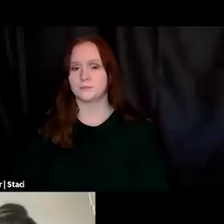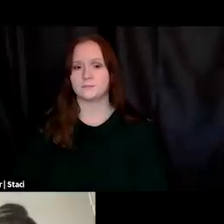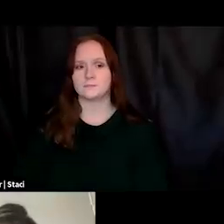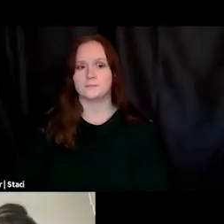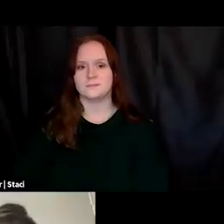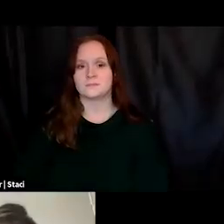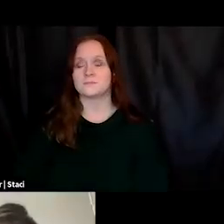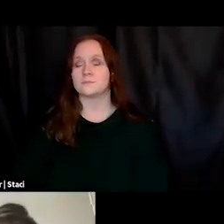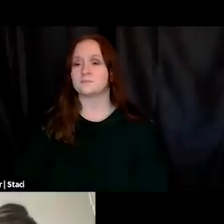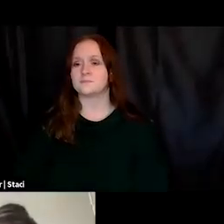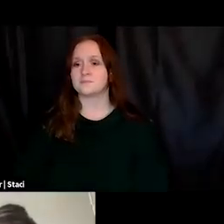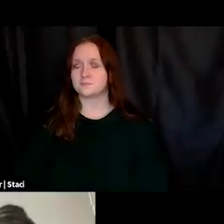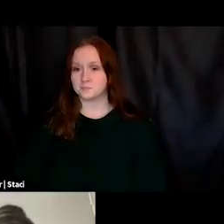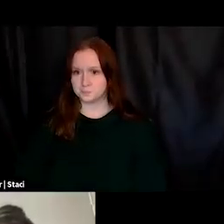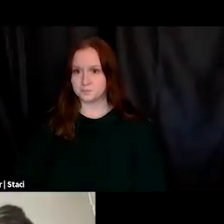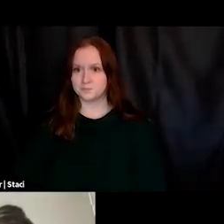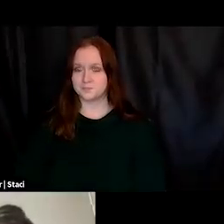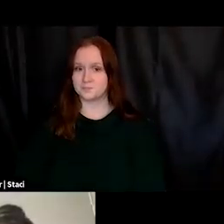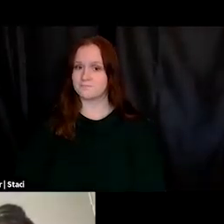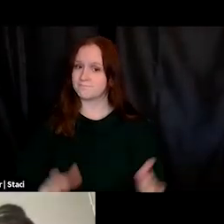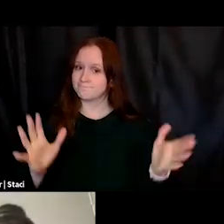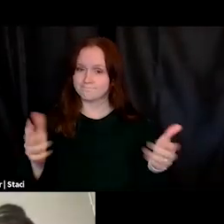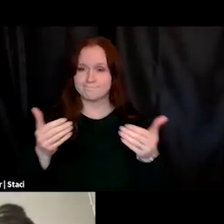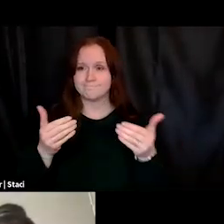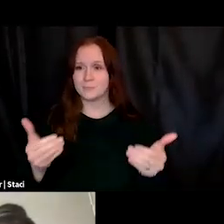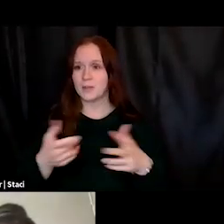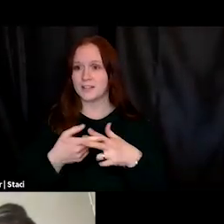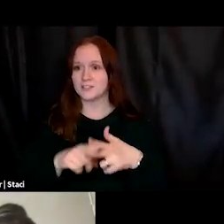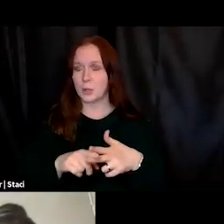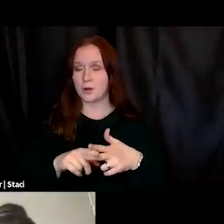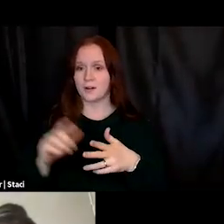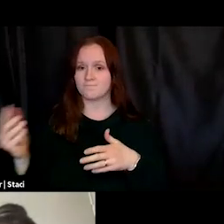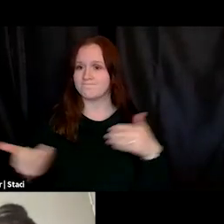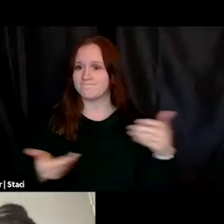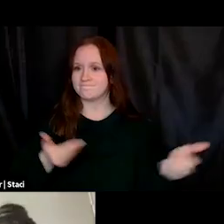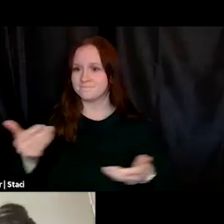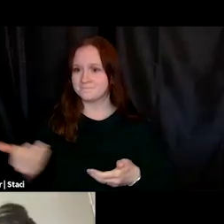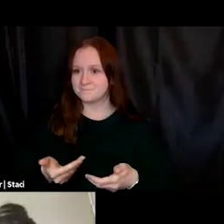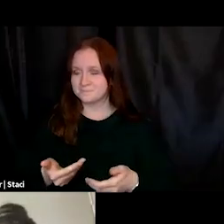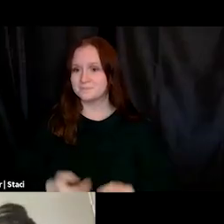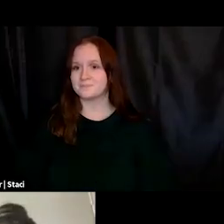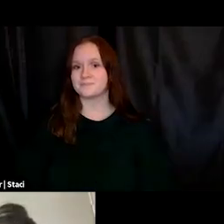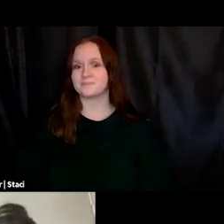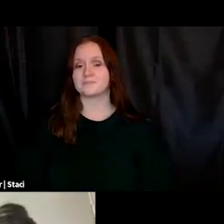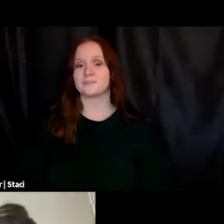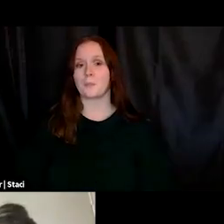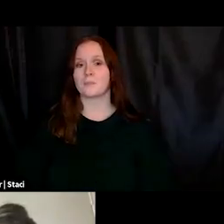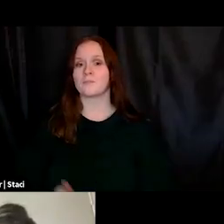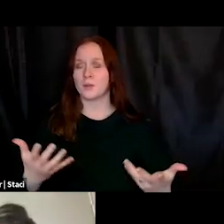Buenas tardes a todos, y bienvenidos a nuestro webinar de SOAR sobre la comprensión de las nuevas políticas